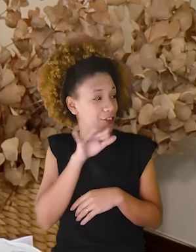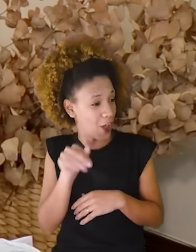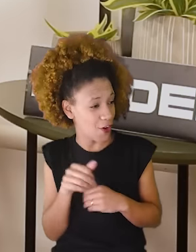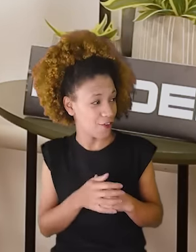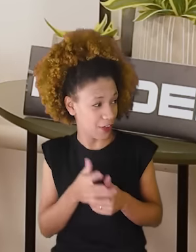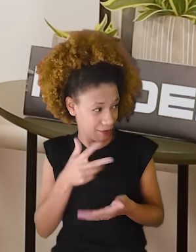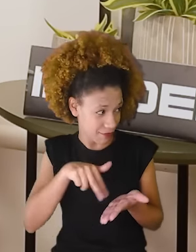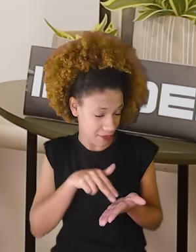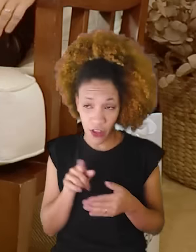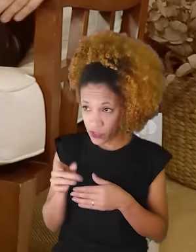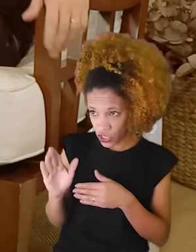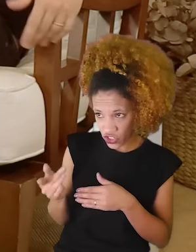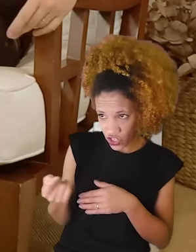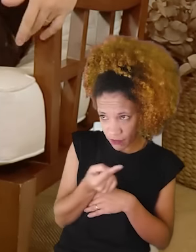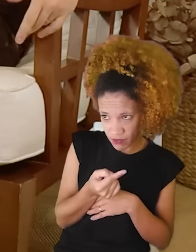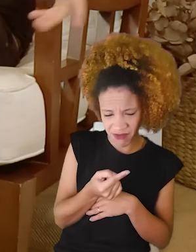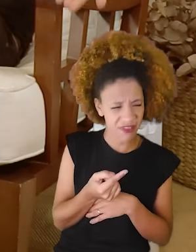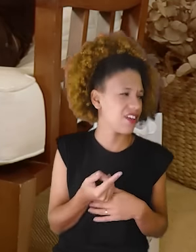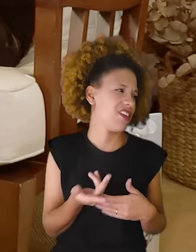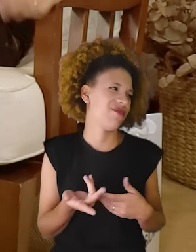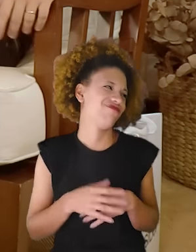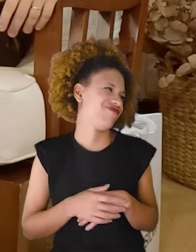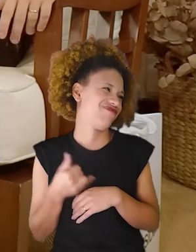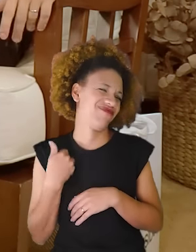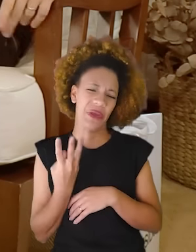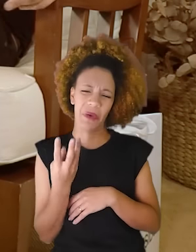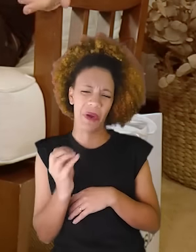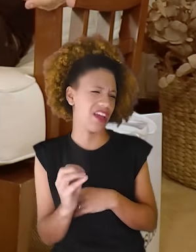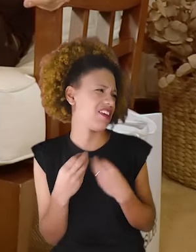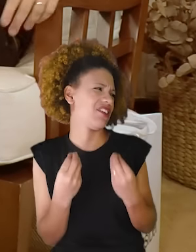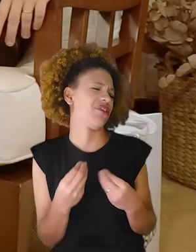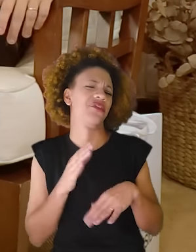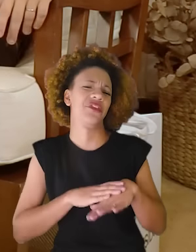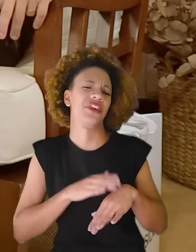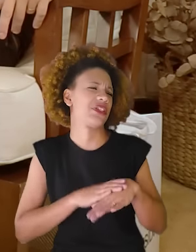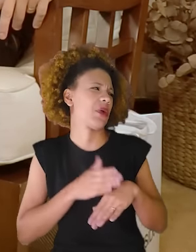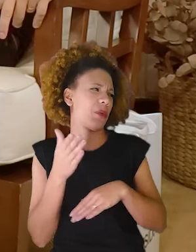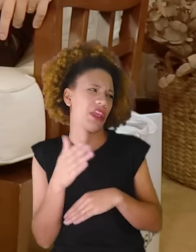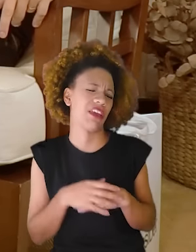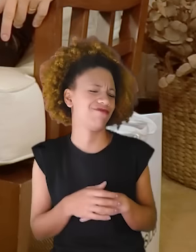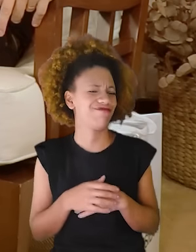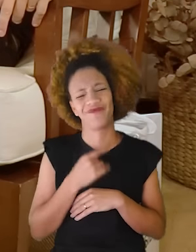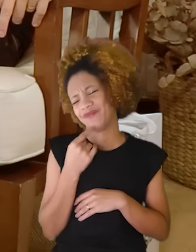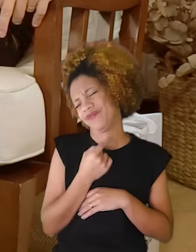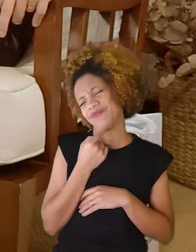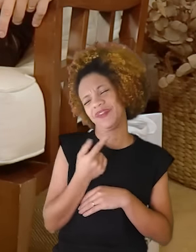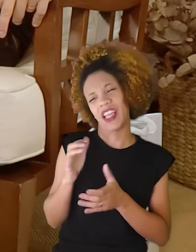você foi Não não p tenho 40 anos de idade velho vou lá fazer sei lá não dá para ir velho Ah tá